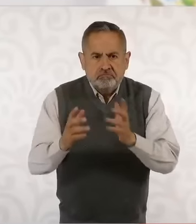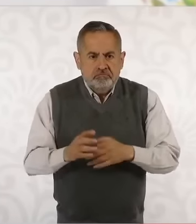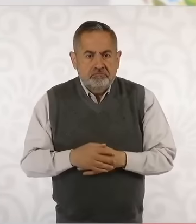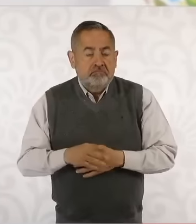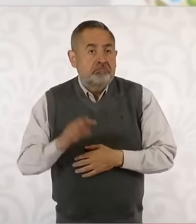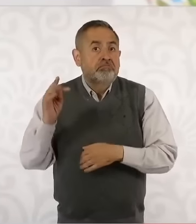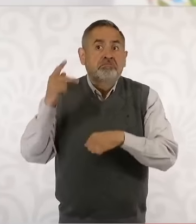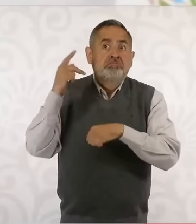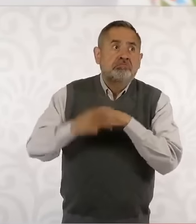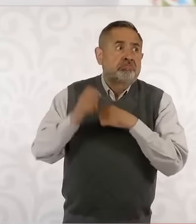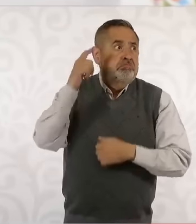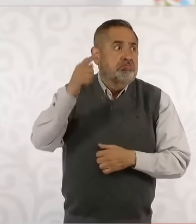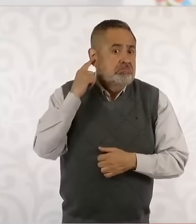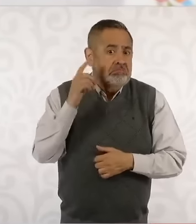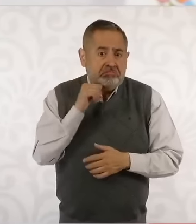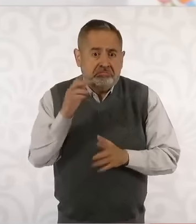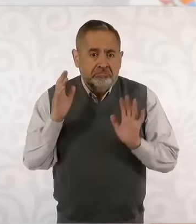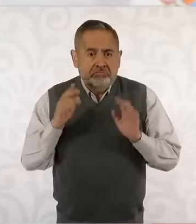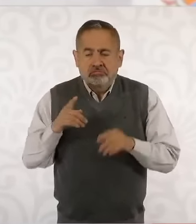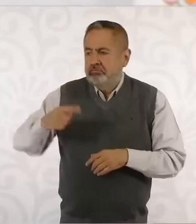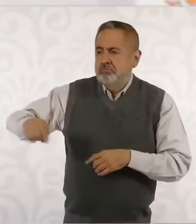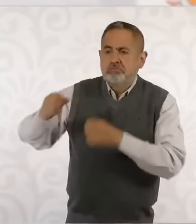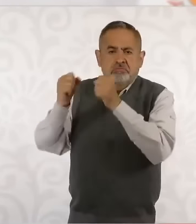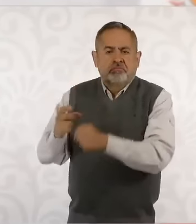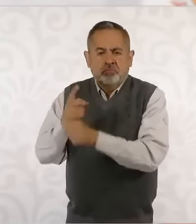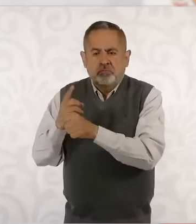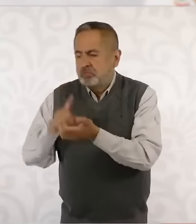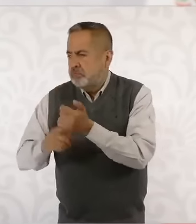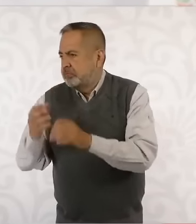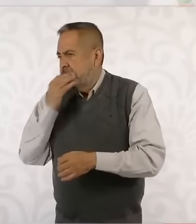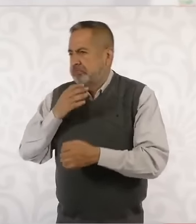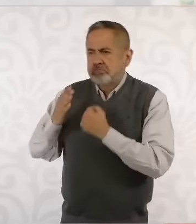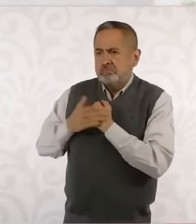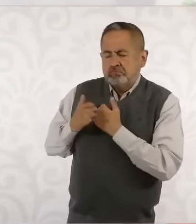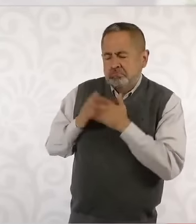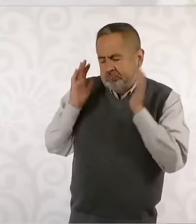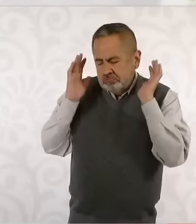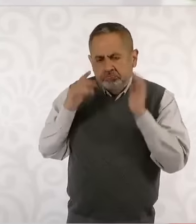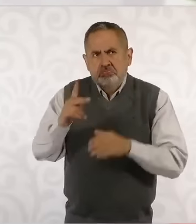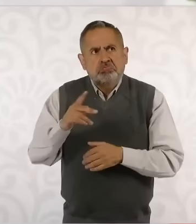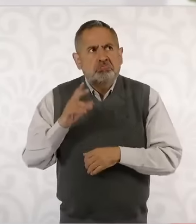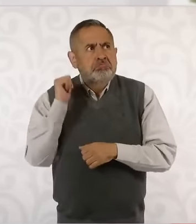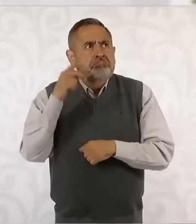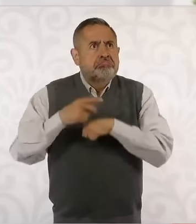obviamente no lo informa de seguridad, pero no hay ningún riesgo contra nosotros. Entonces,